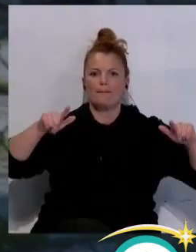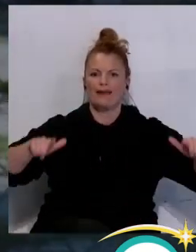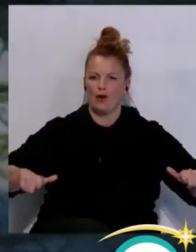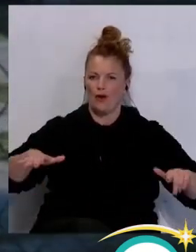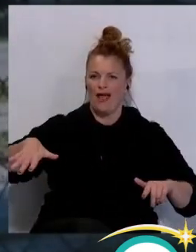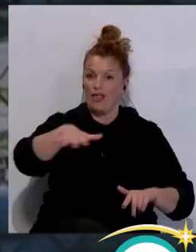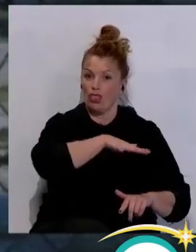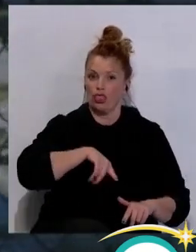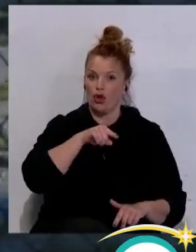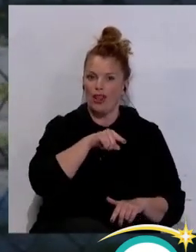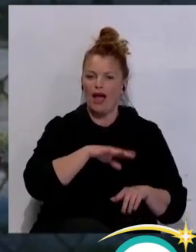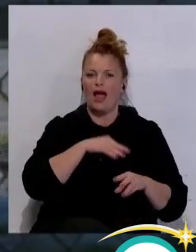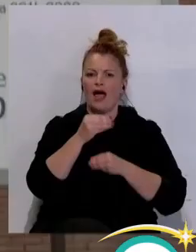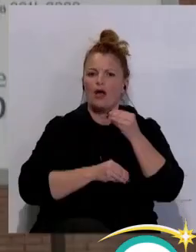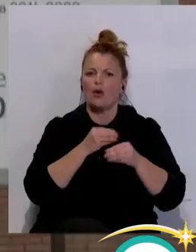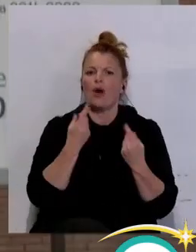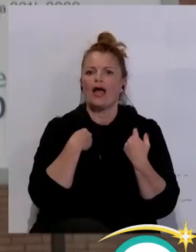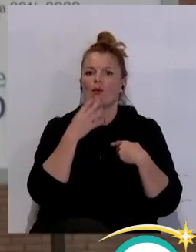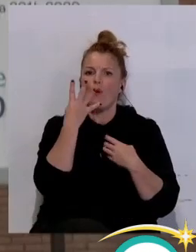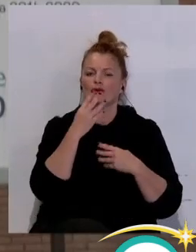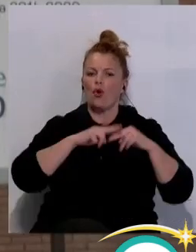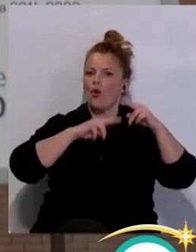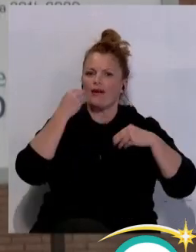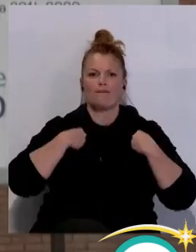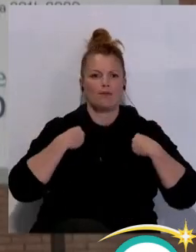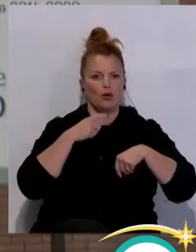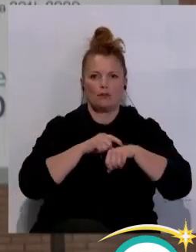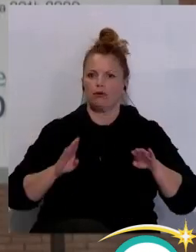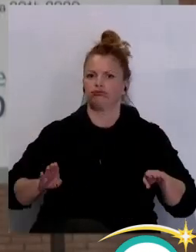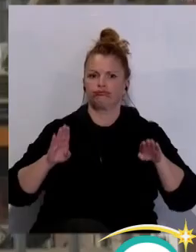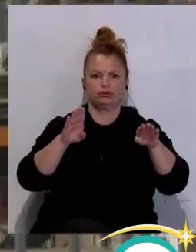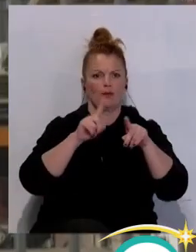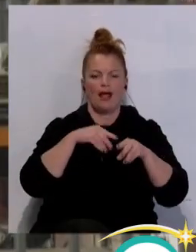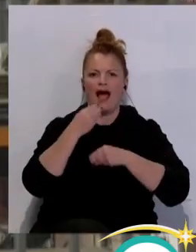en la que se están simultane cuatro obras al mismo tiempo y que va a conformar también un